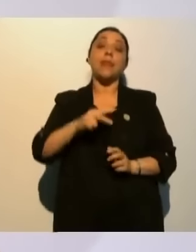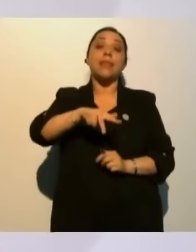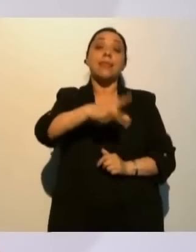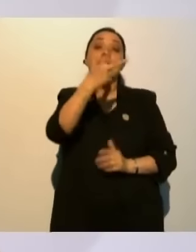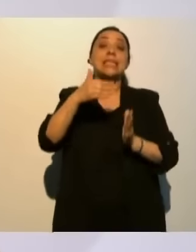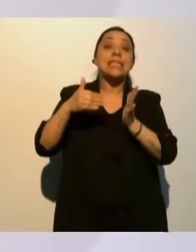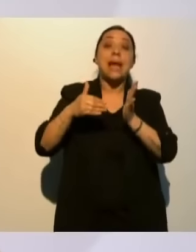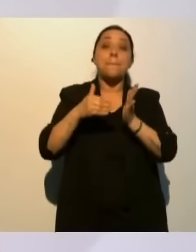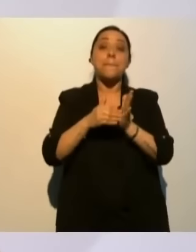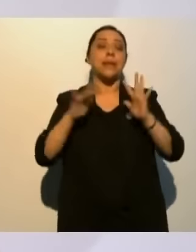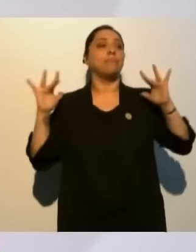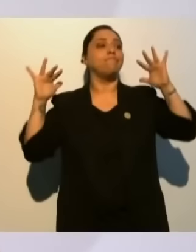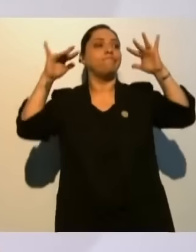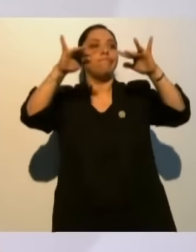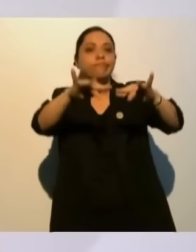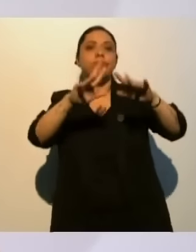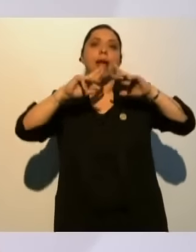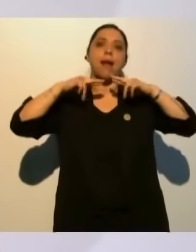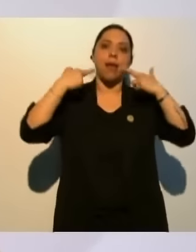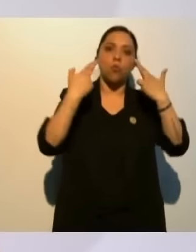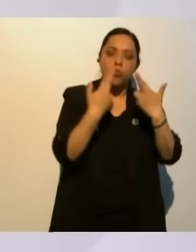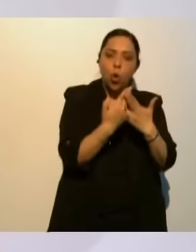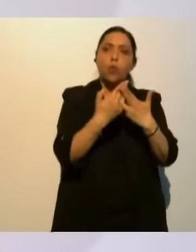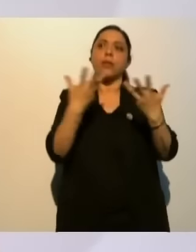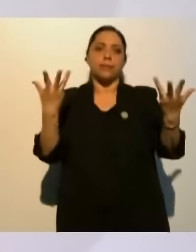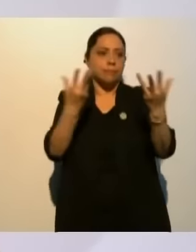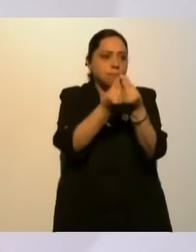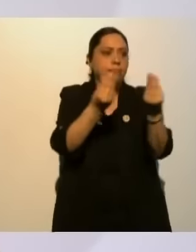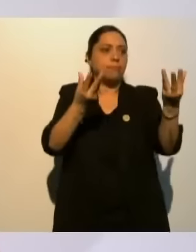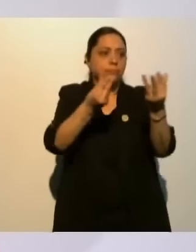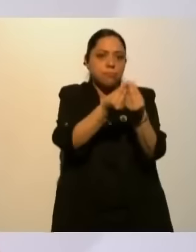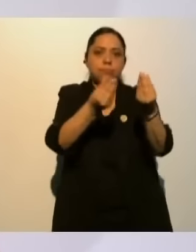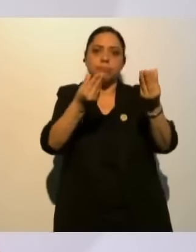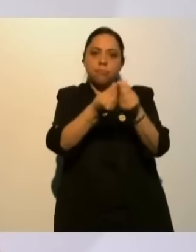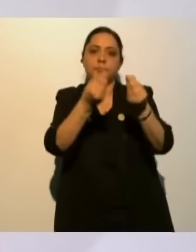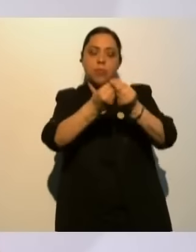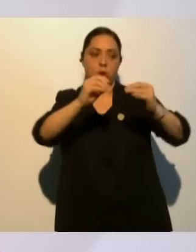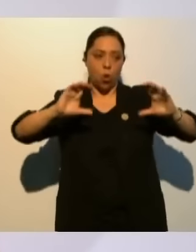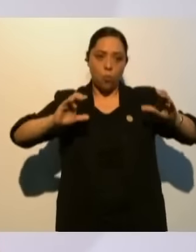directamente con las comunidades indígenas y que se entreguen los recursos de manera